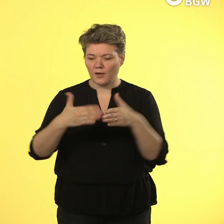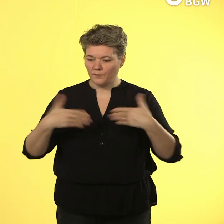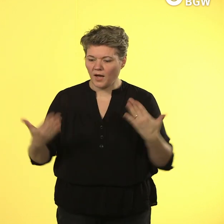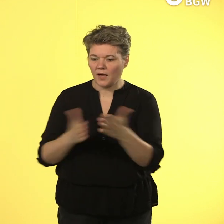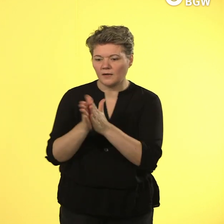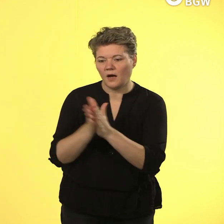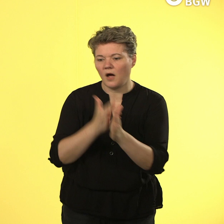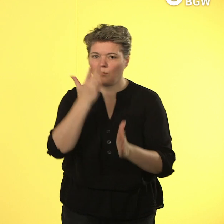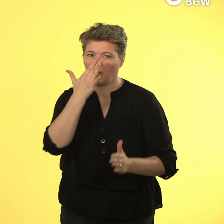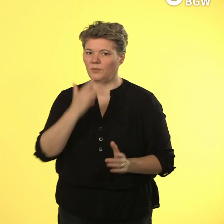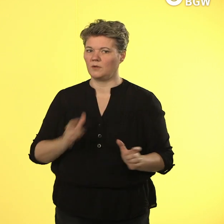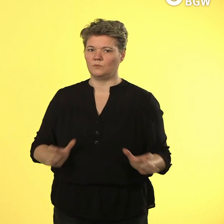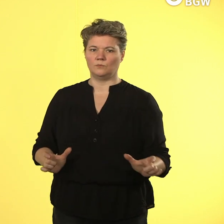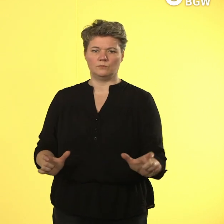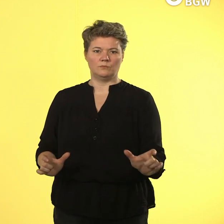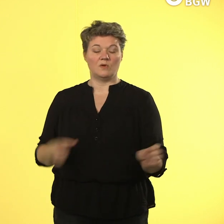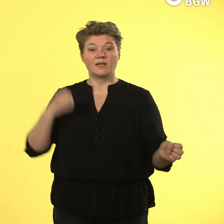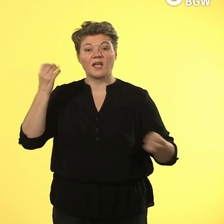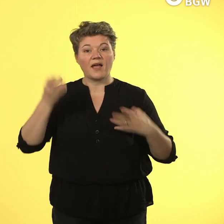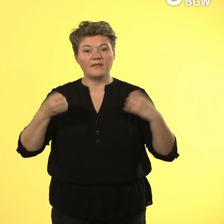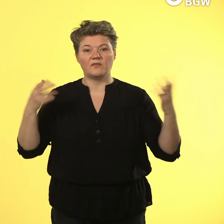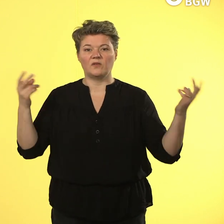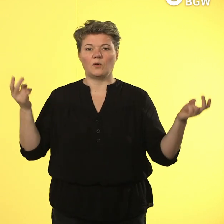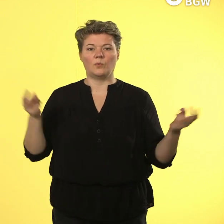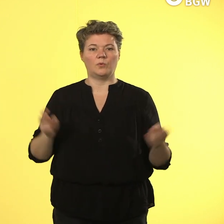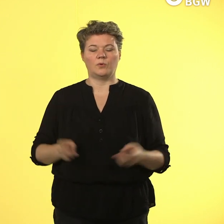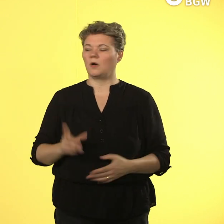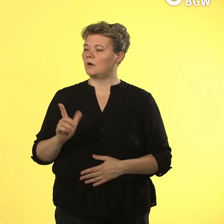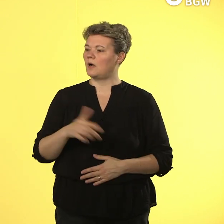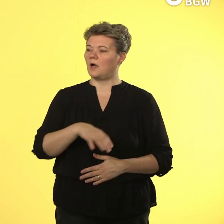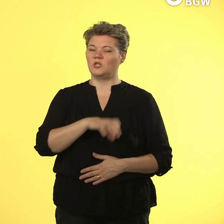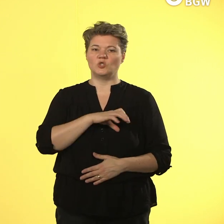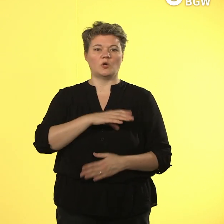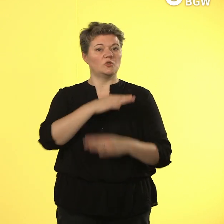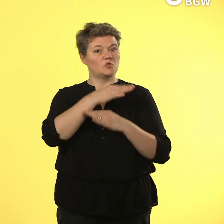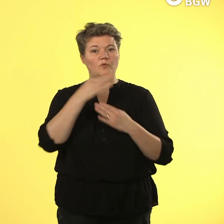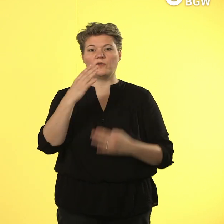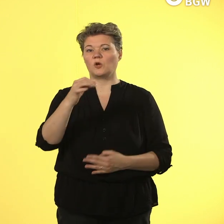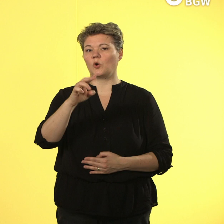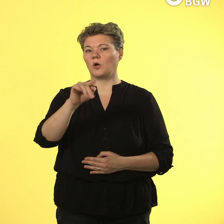Dazu habe ich letztendlich einfach zu viel Cortisol im Gehirn, im Blut, im Körper. Das mache ich nicht, ich mache mehr desselben.